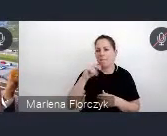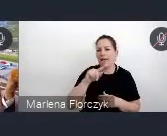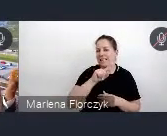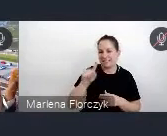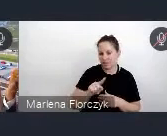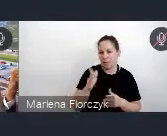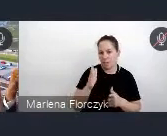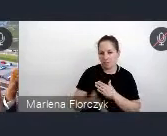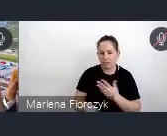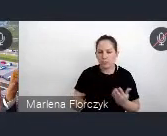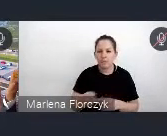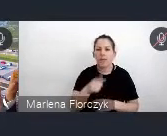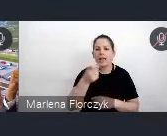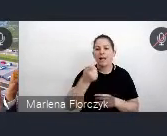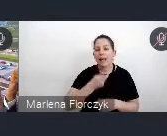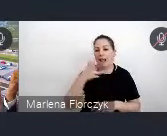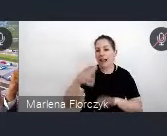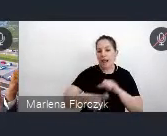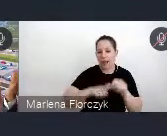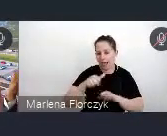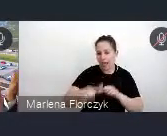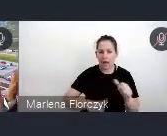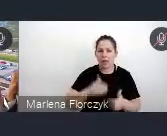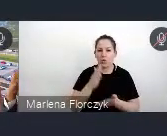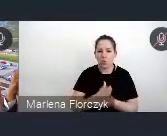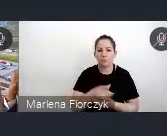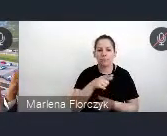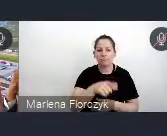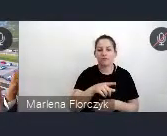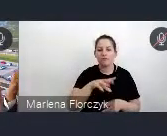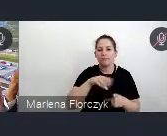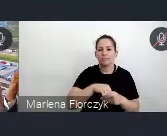Tu od kilku lat są dokonywane te nasadzania.